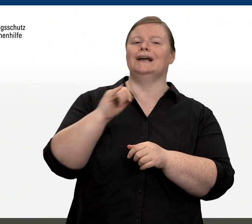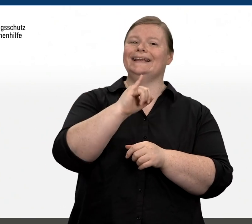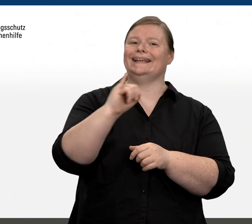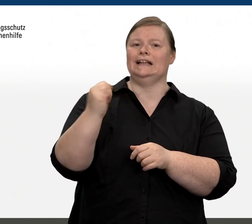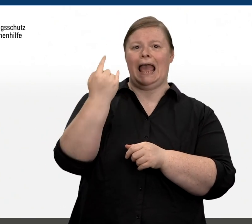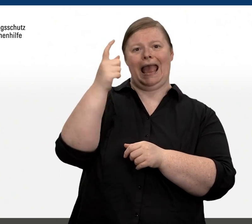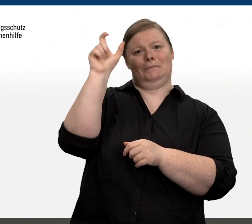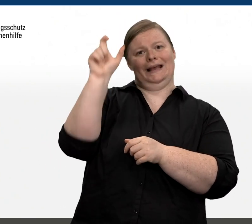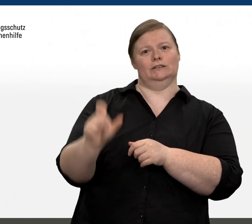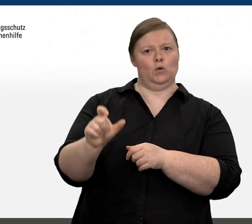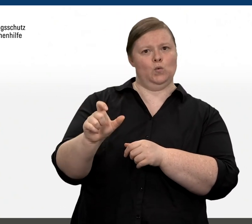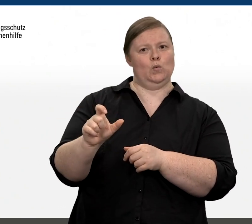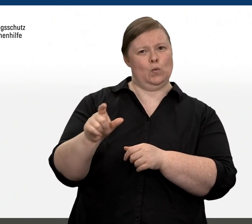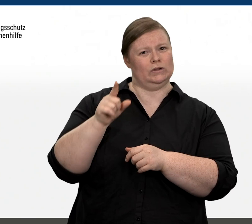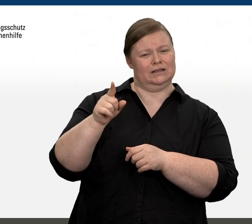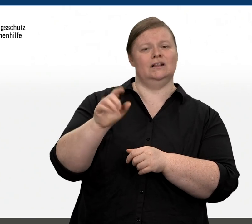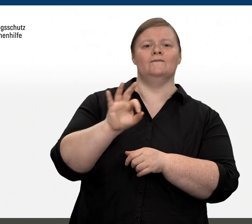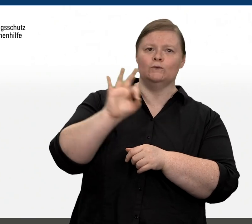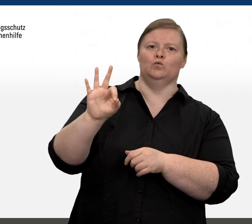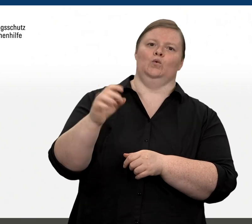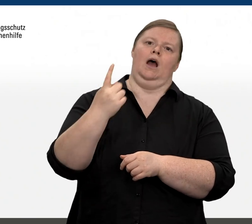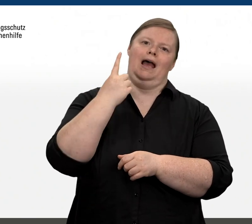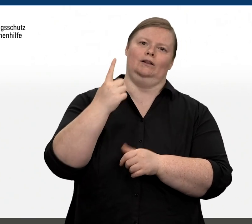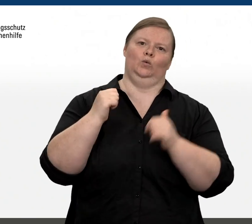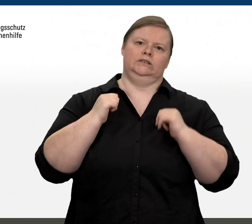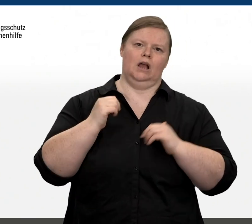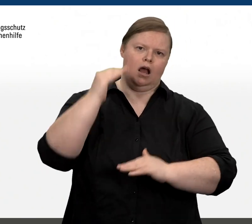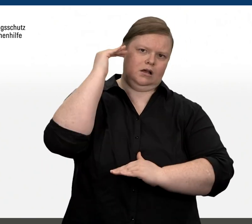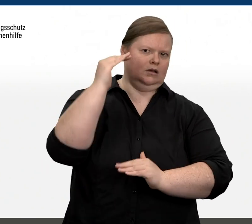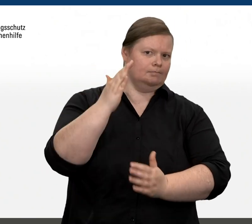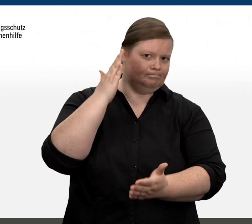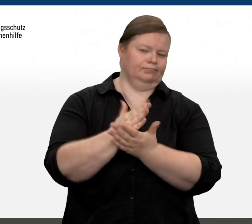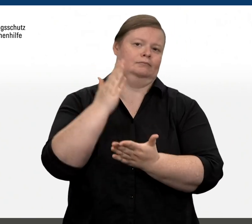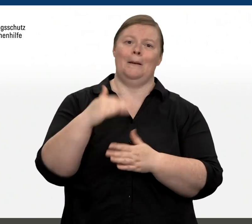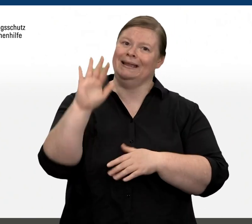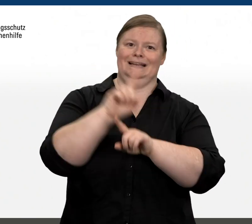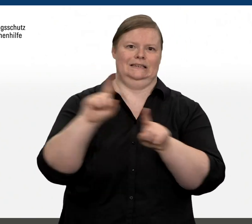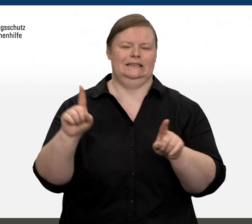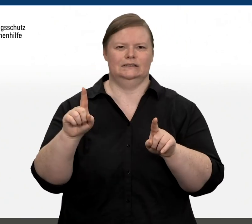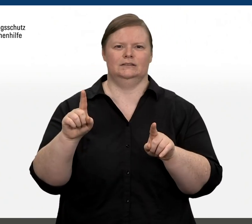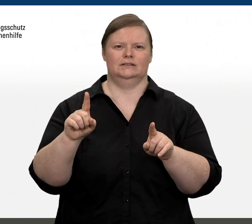nicht mehr mit als in einen Rucksack passt.